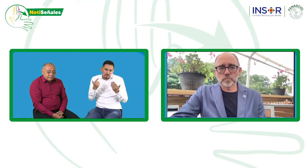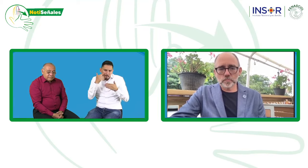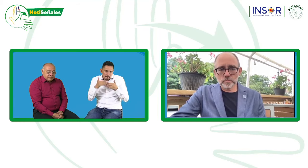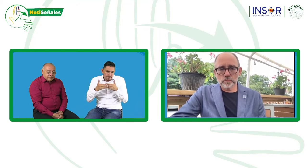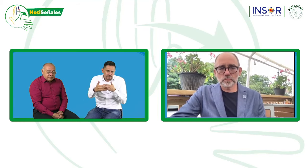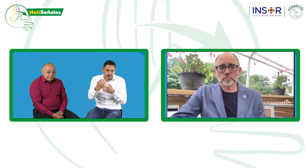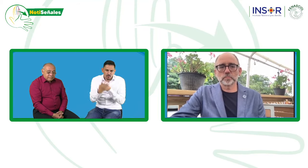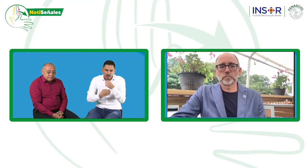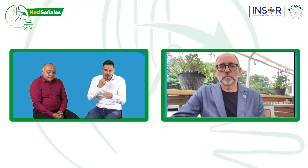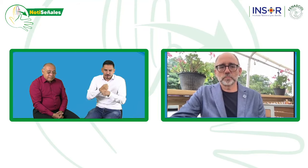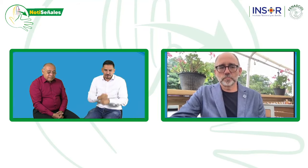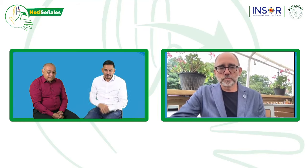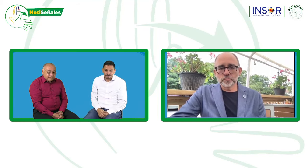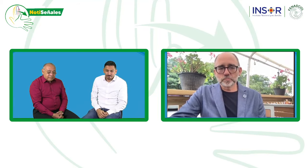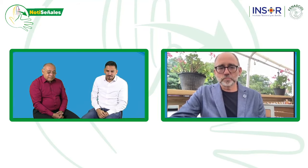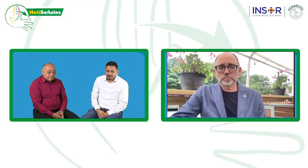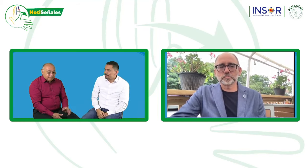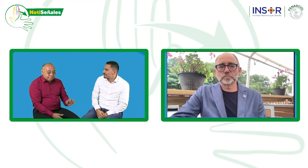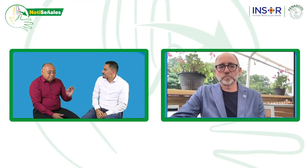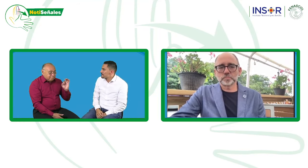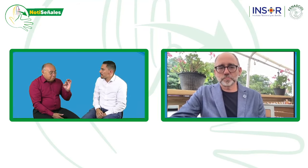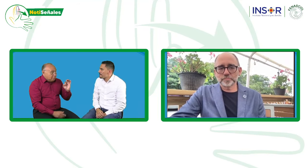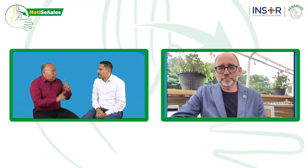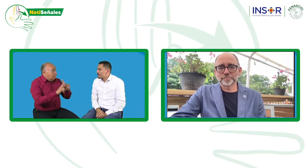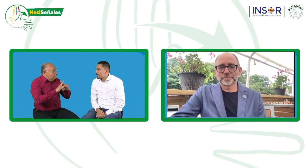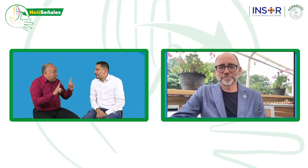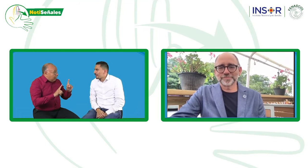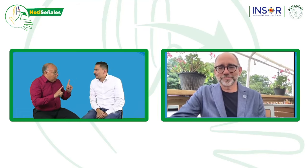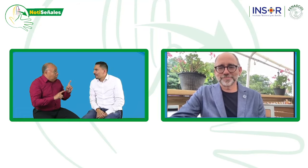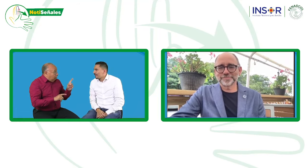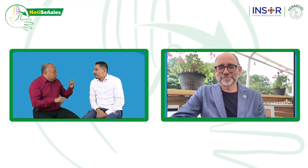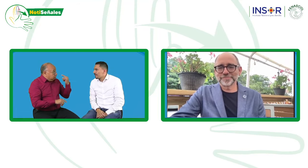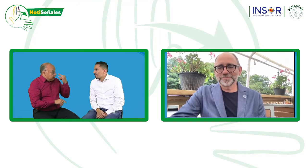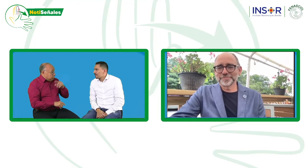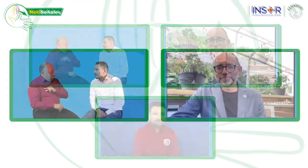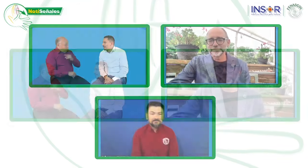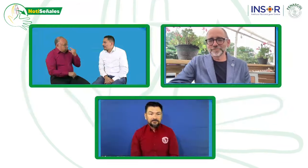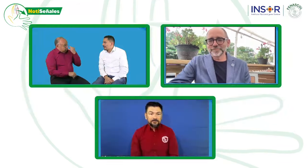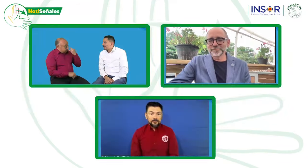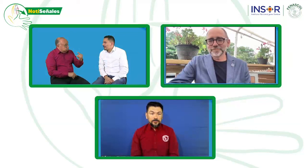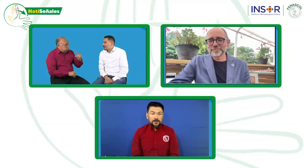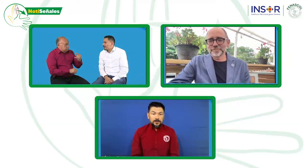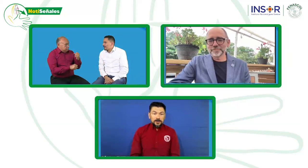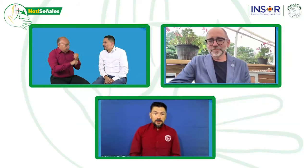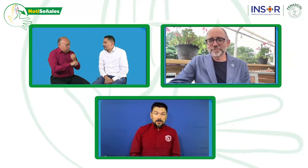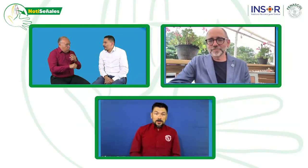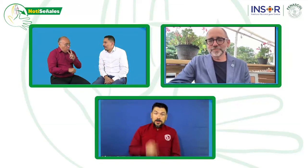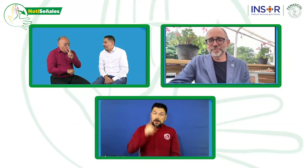puede hacer o no, de crear una nueva política pública al respecto, pero bueno, lo